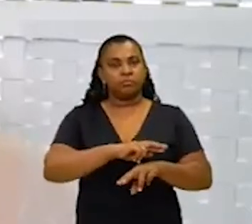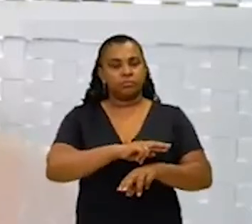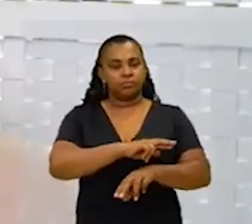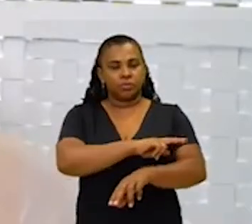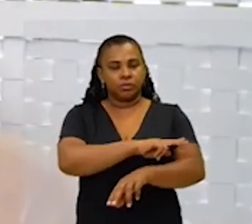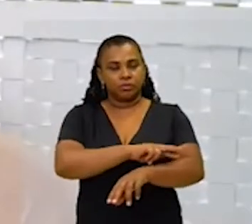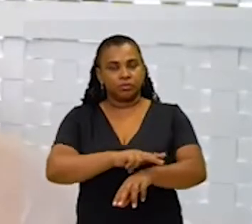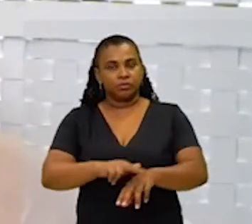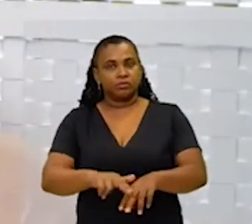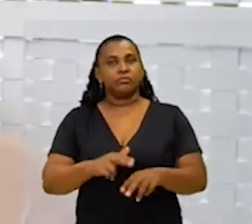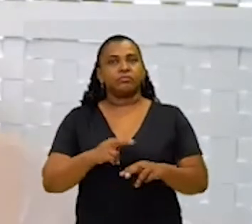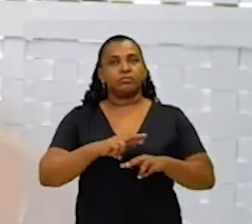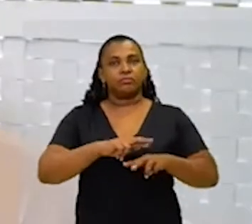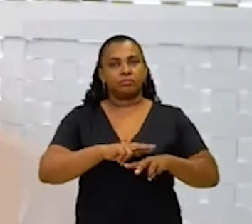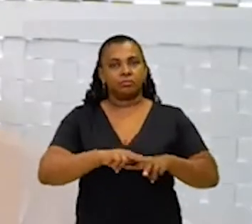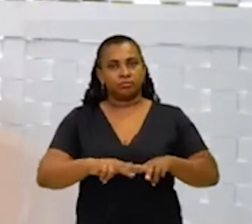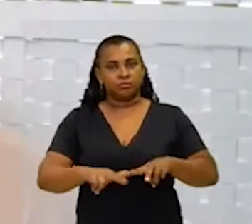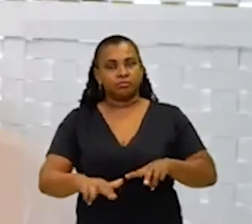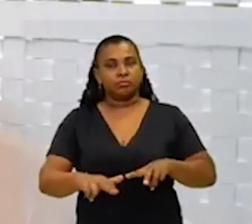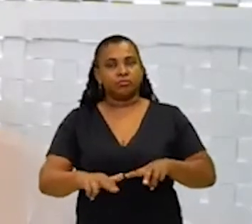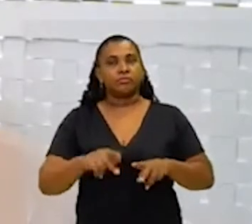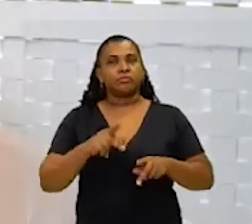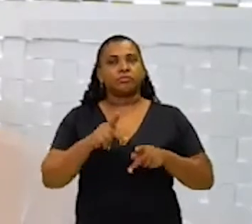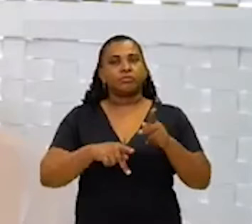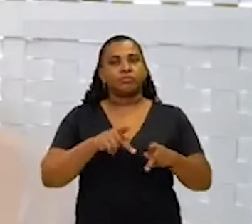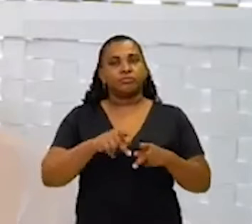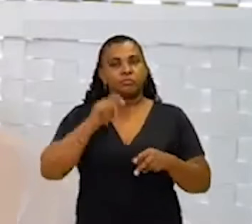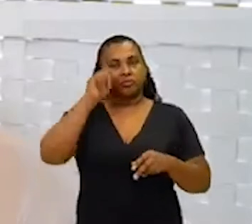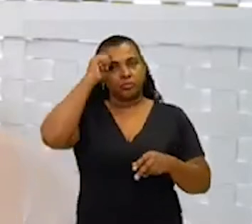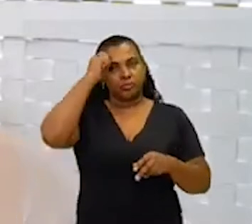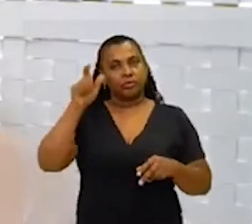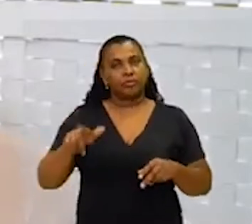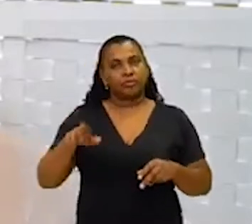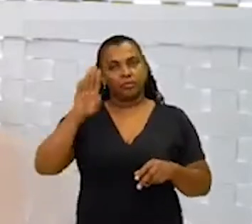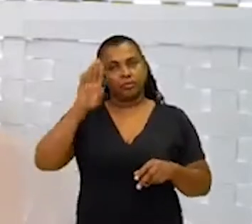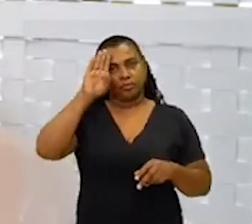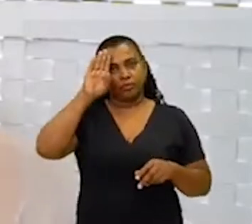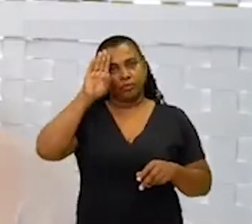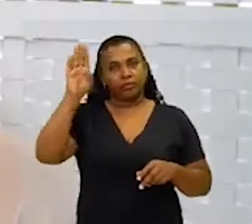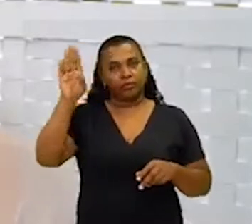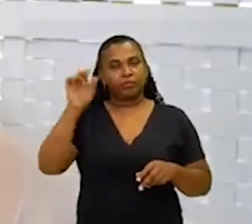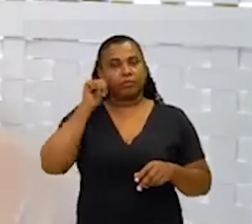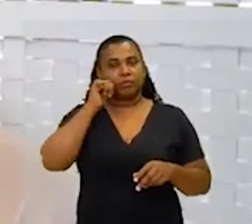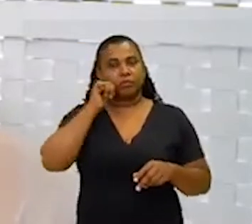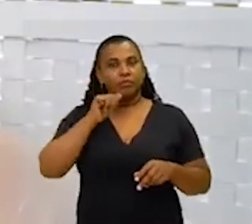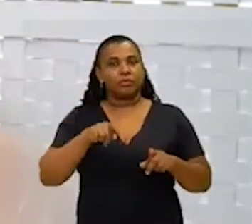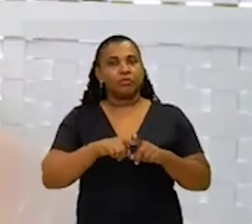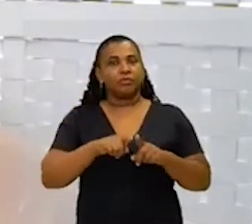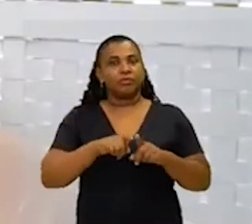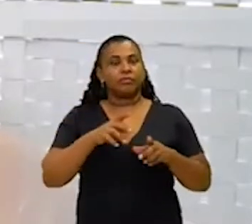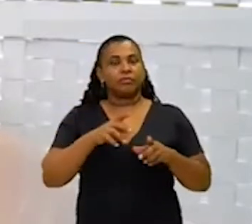particulamente mulheres mais concorre a população LGBT e meio mais lésbicas gays bissexuais